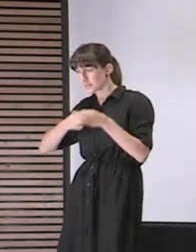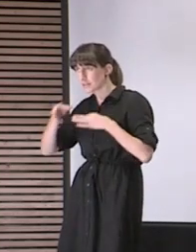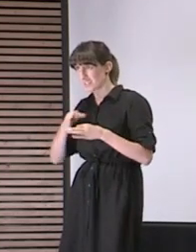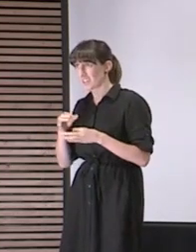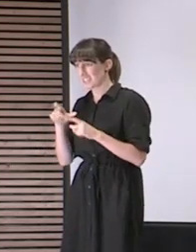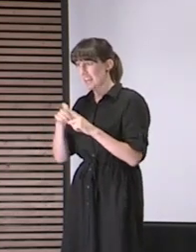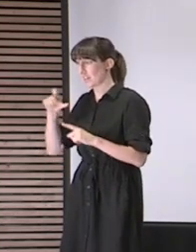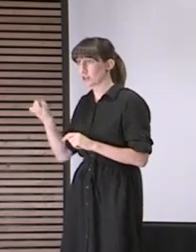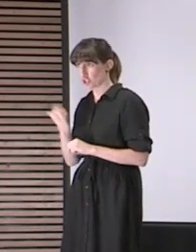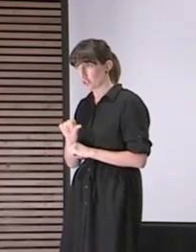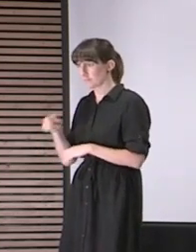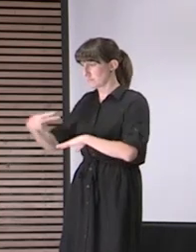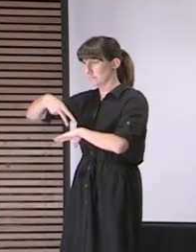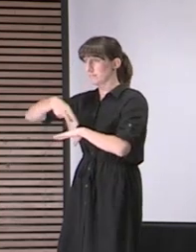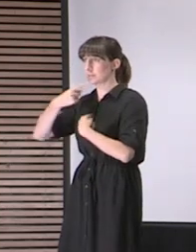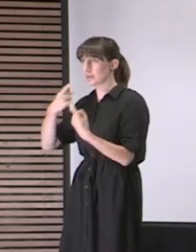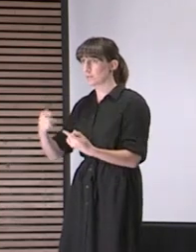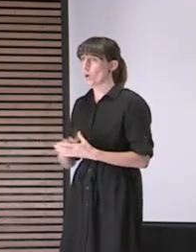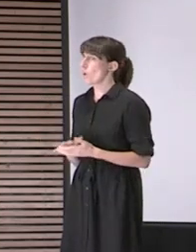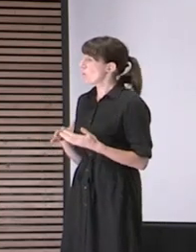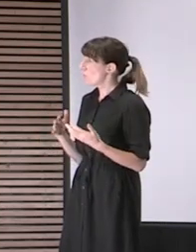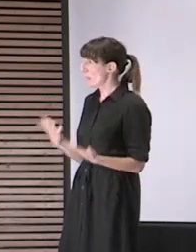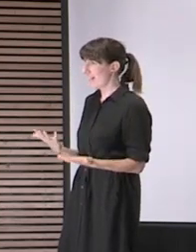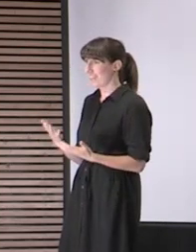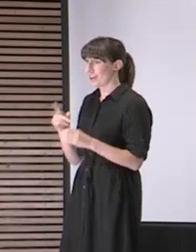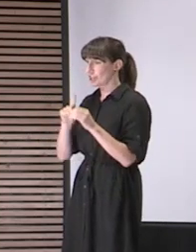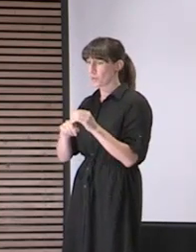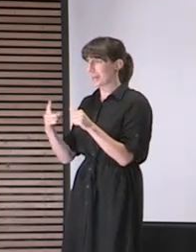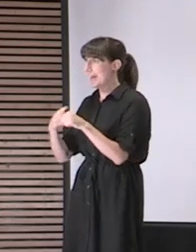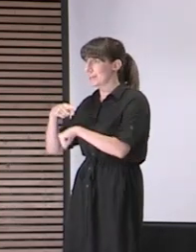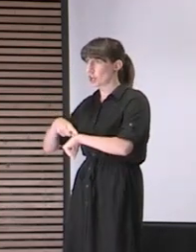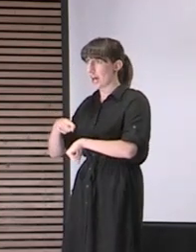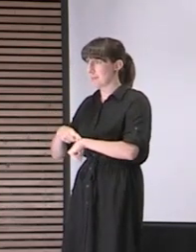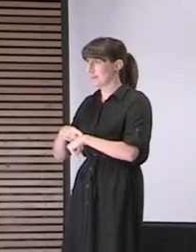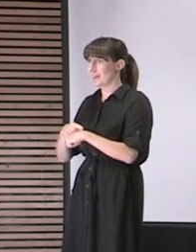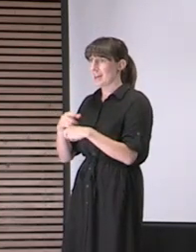frente para entrevistas como